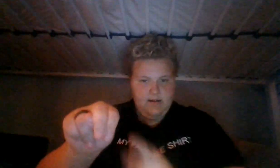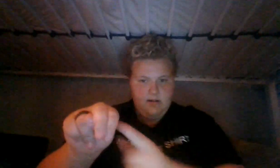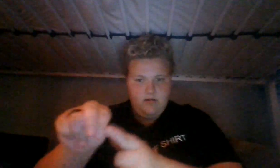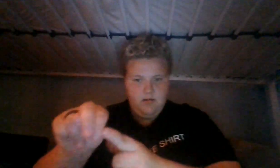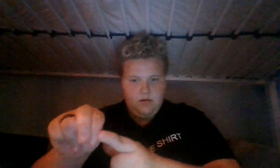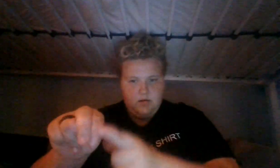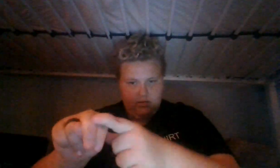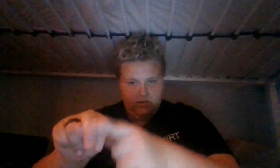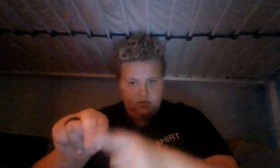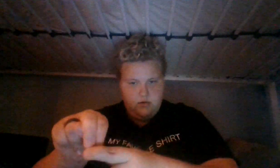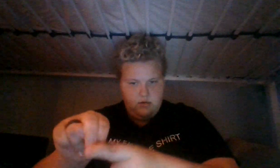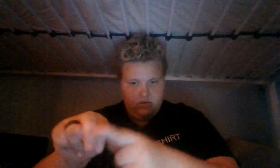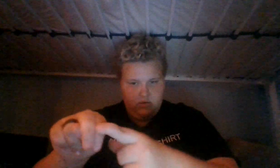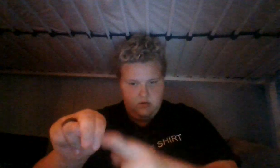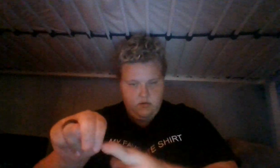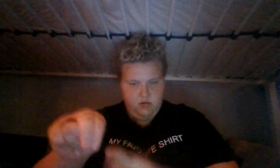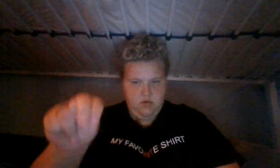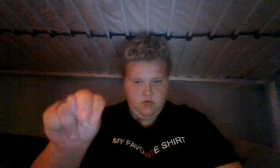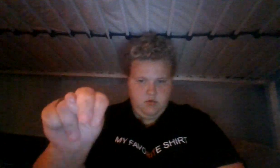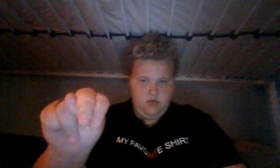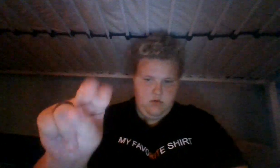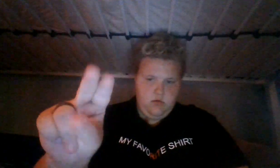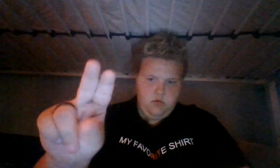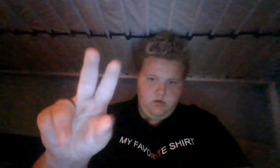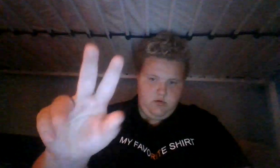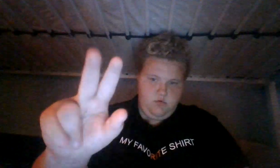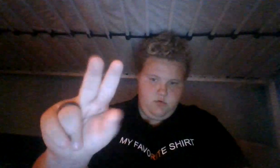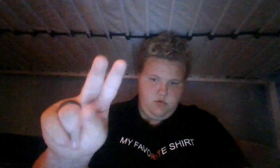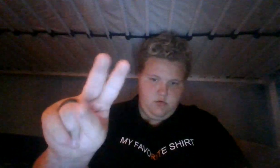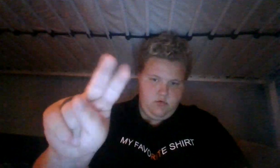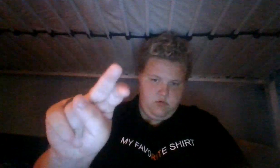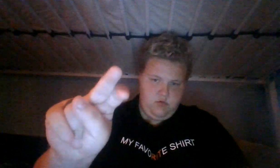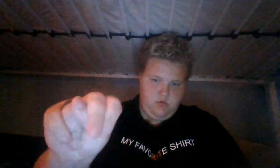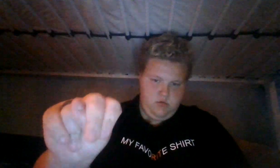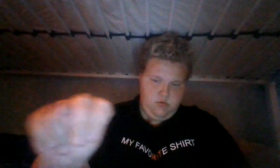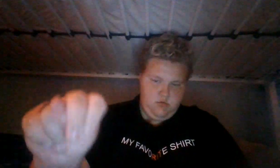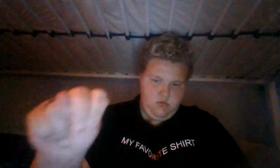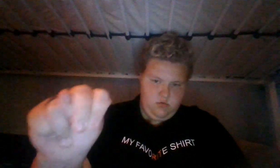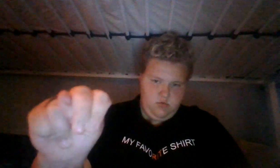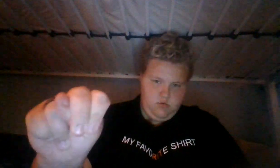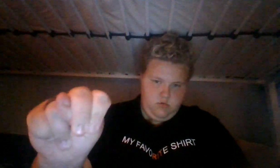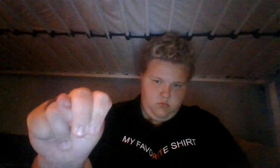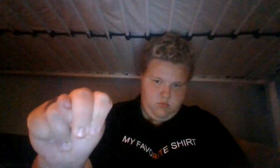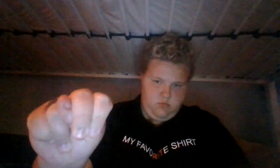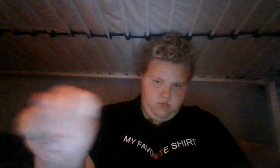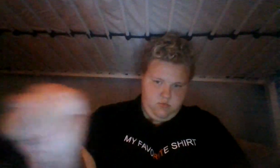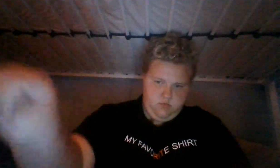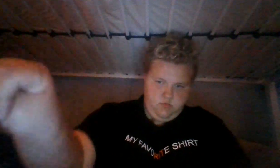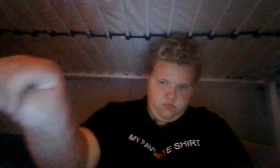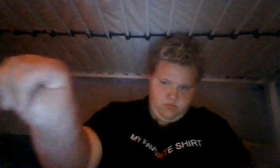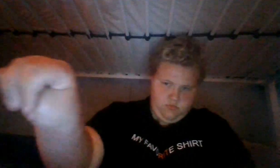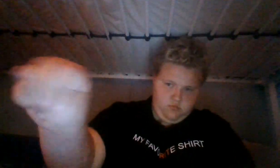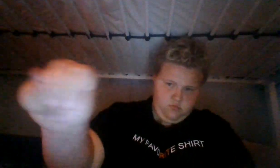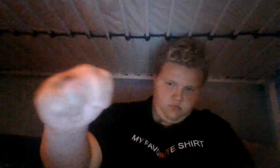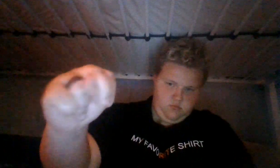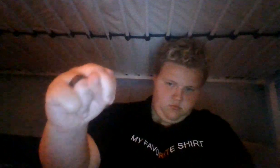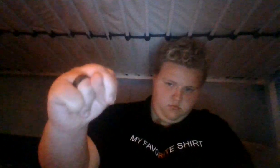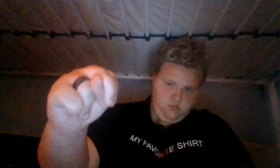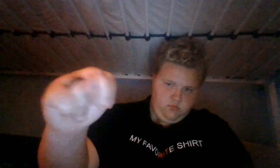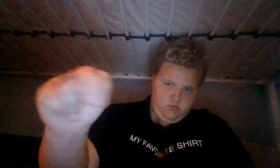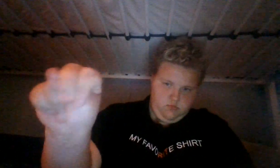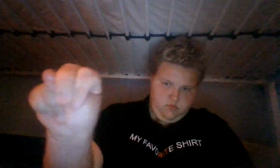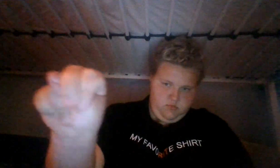N